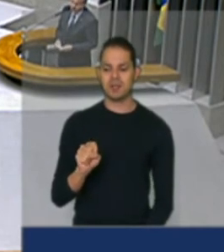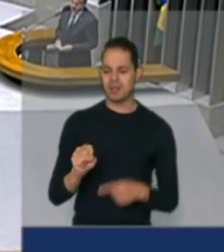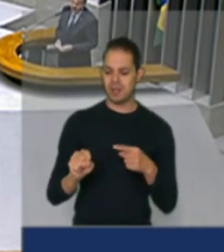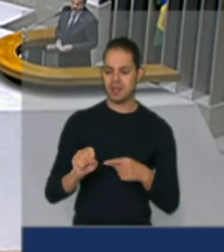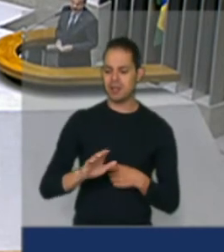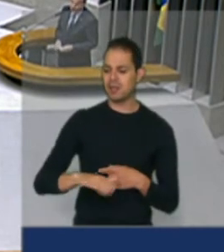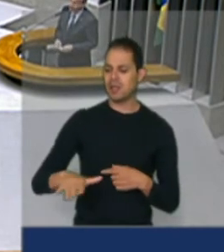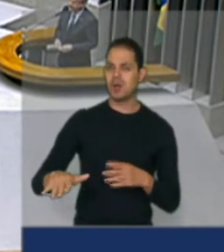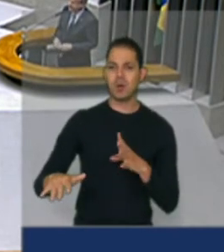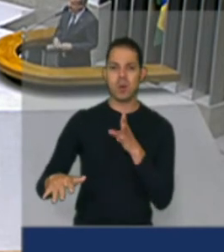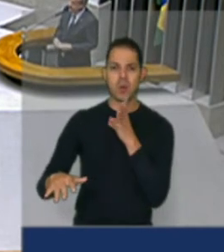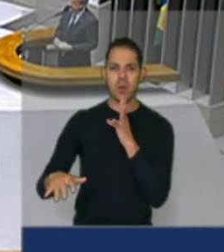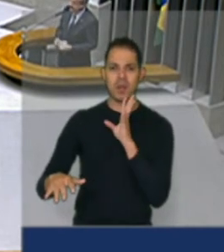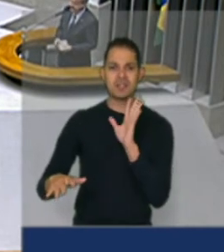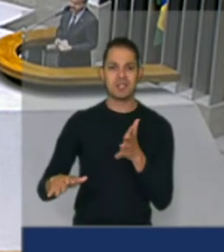SUA ADOLESCÊNCIA. E... E TAMBÉM DA SUA JUVENTUDE, O